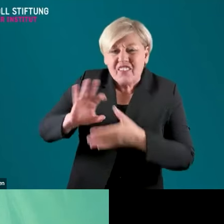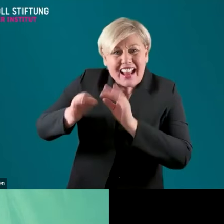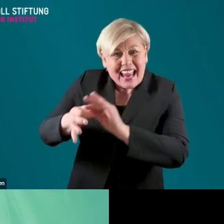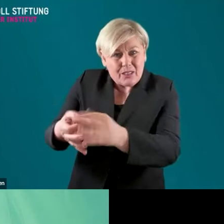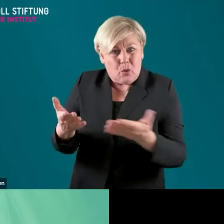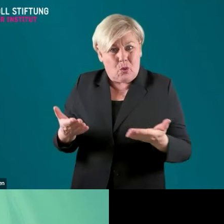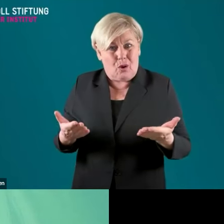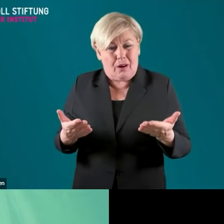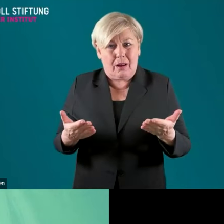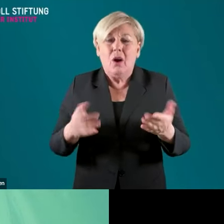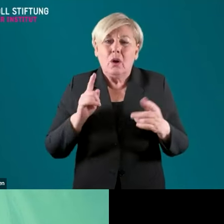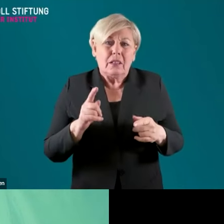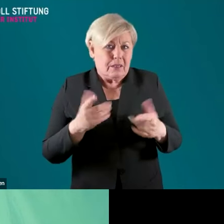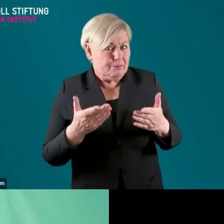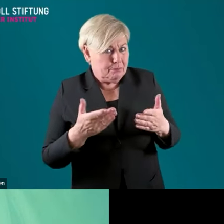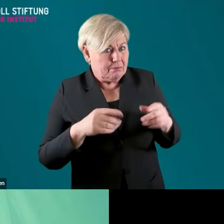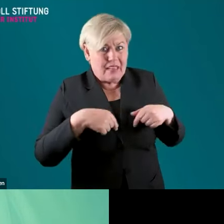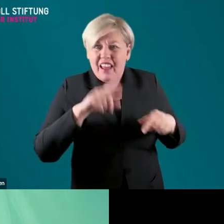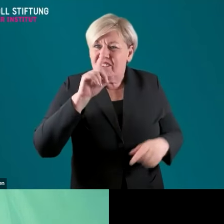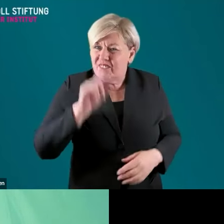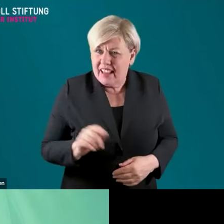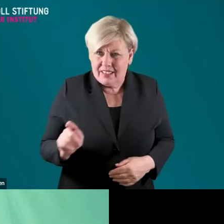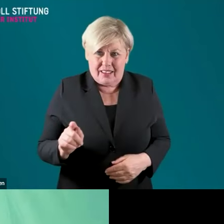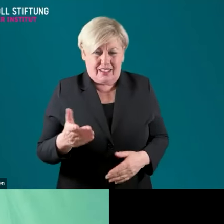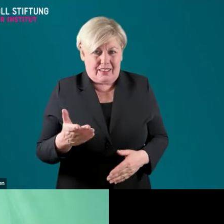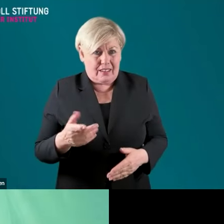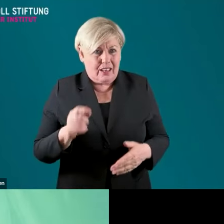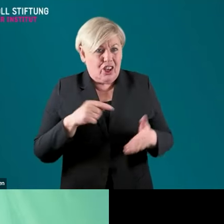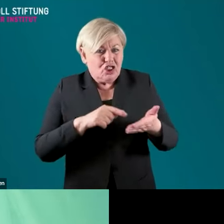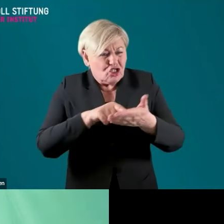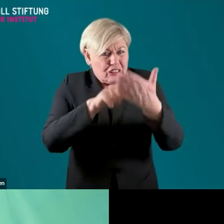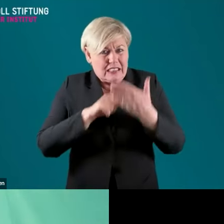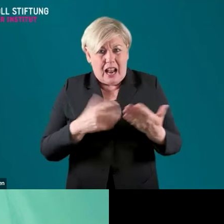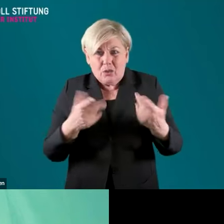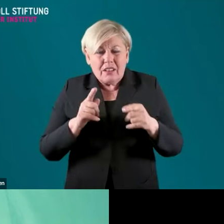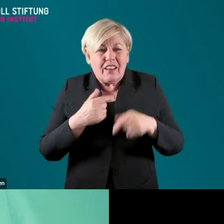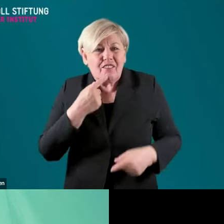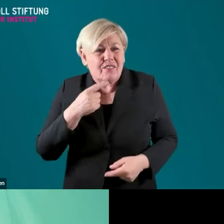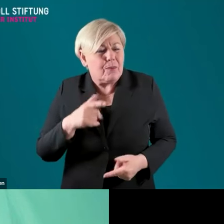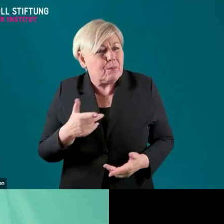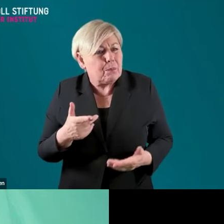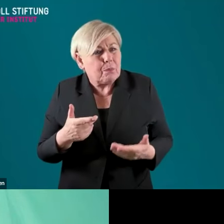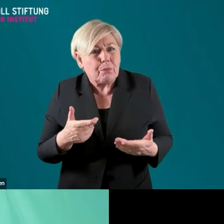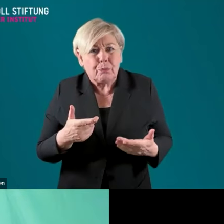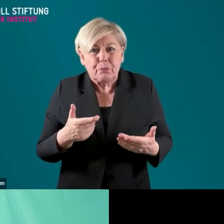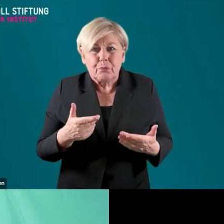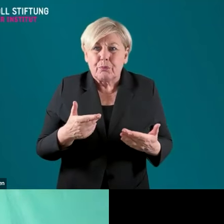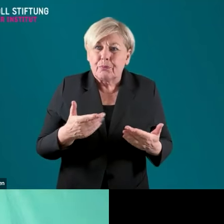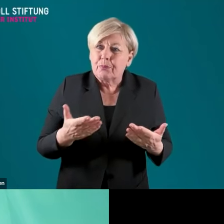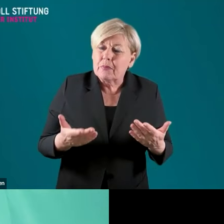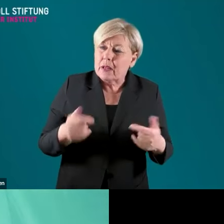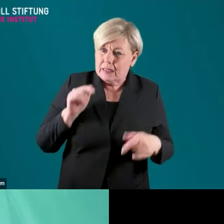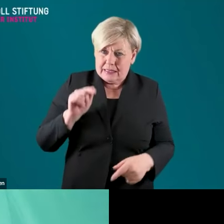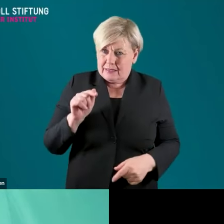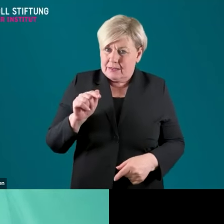und: Wie wenig stichhaltig sind die? Und wie wichtig sind die halt viel eher darüber in dieser Emblem-Funktion?